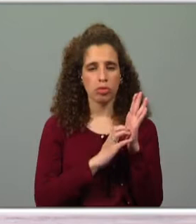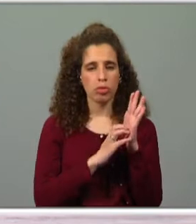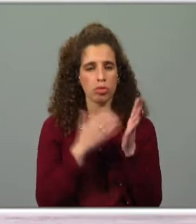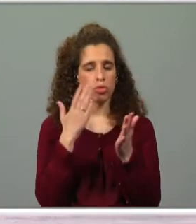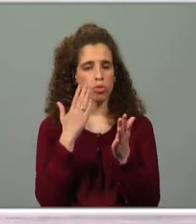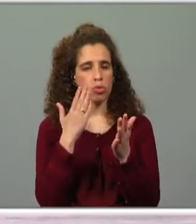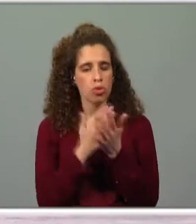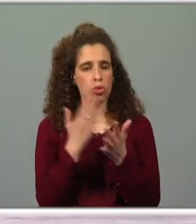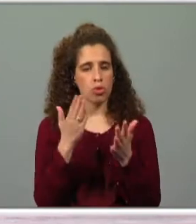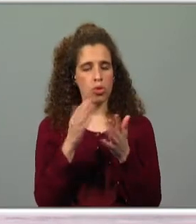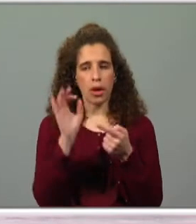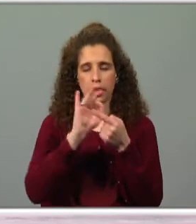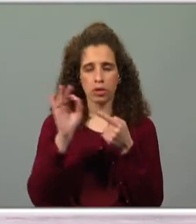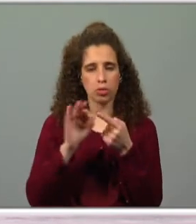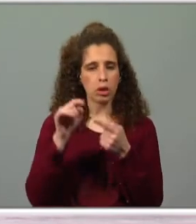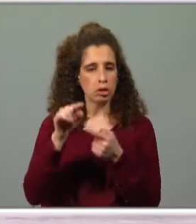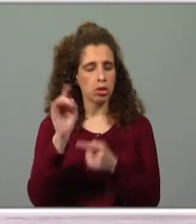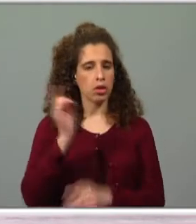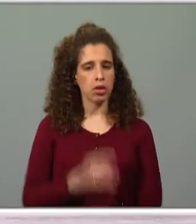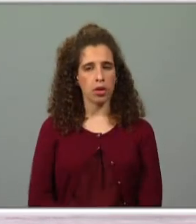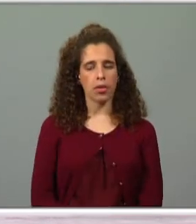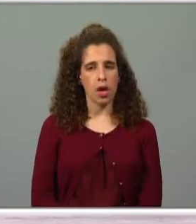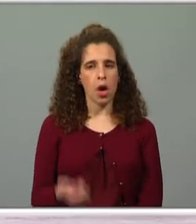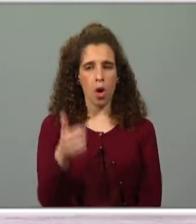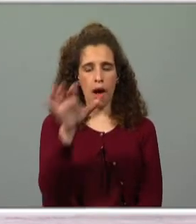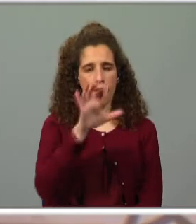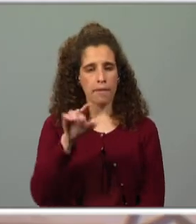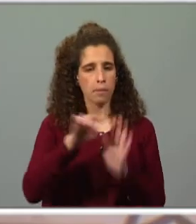só ter estes elementos assim inscrito quase em forma de uma lista na área 就讓這些元素如此銘刻幾乎以該地區列表的形式